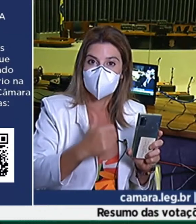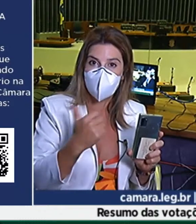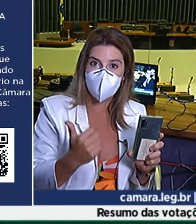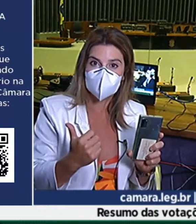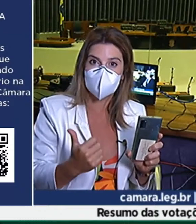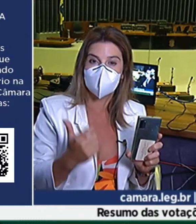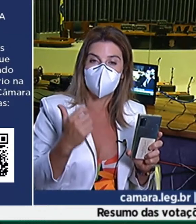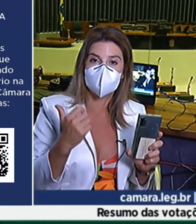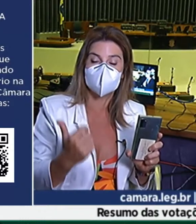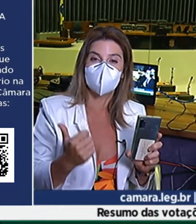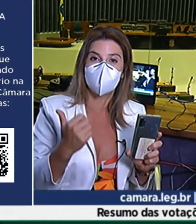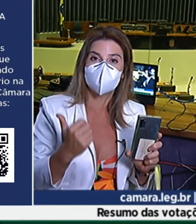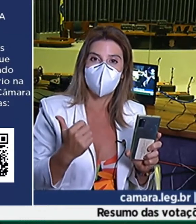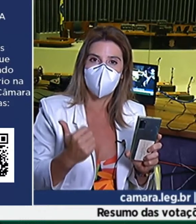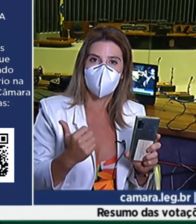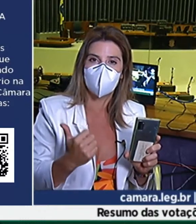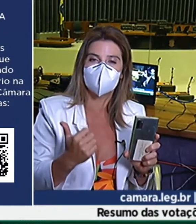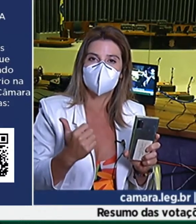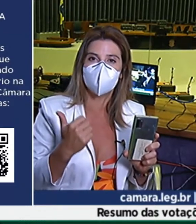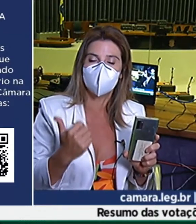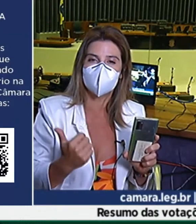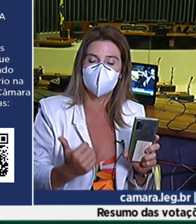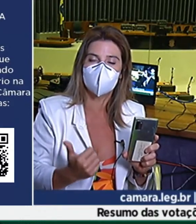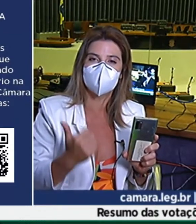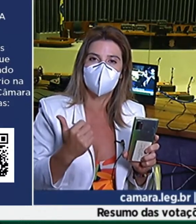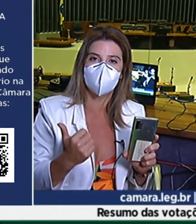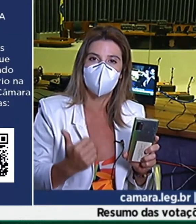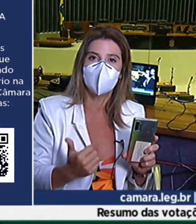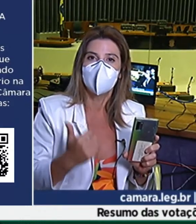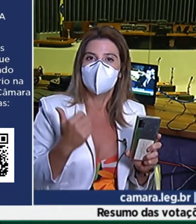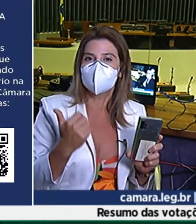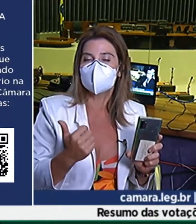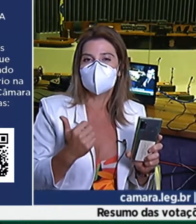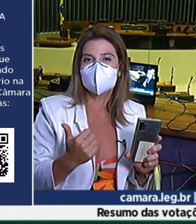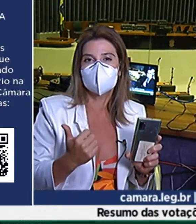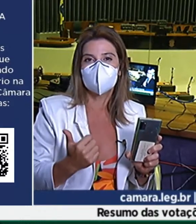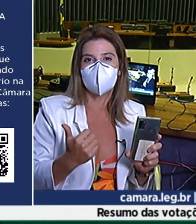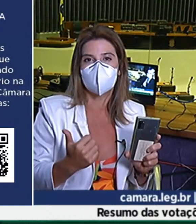TELA AGORA NA TV CÂMARA E TAMBÉM NA TRANSMISSÃO AO VIVO DA CÂMARA DOS DEPUTADOS